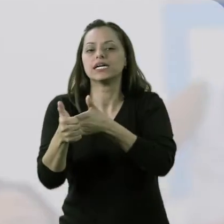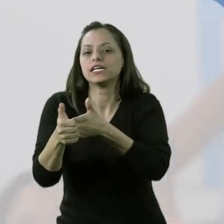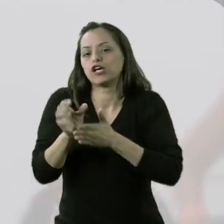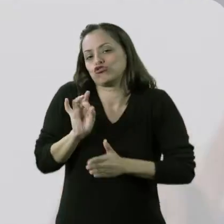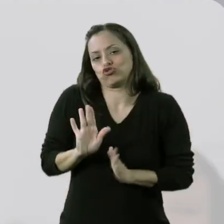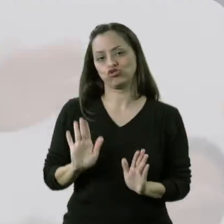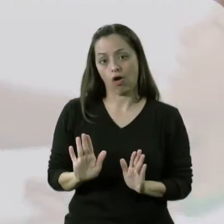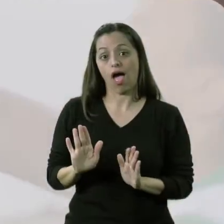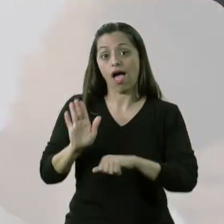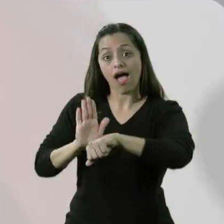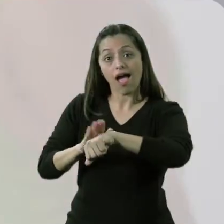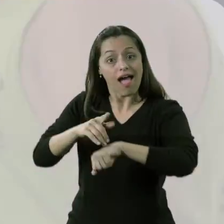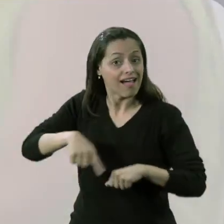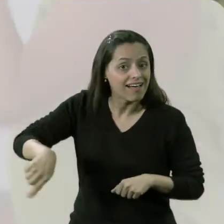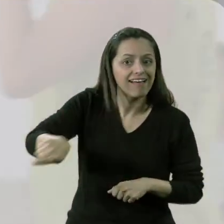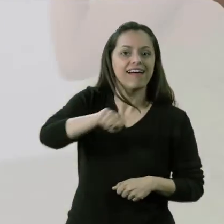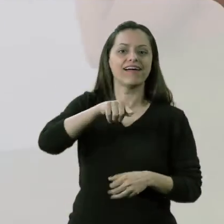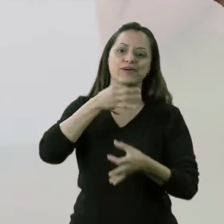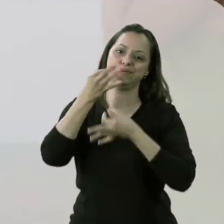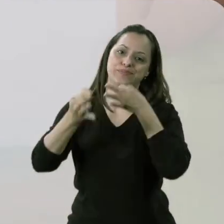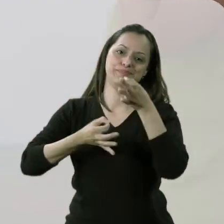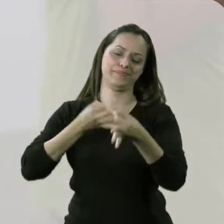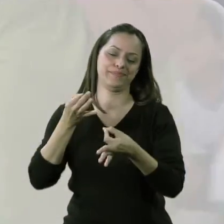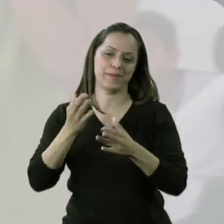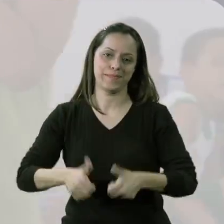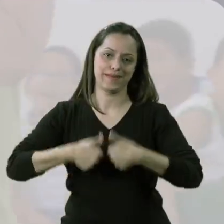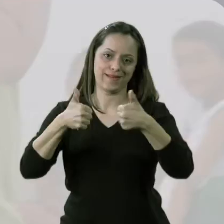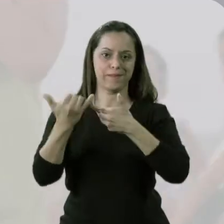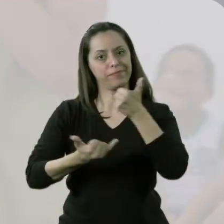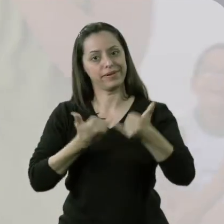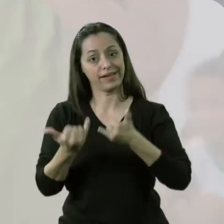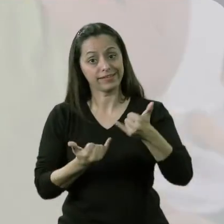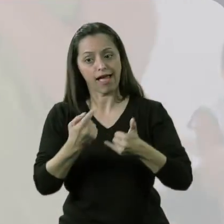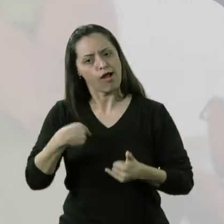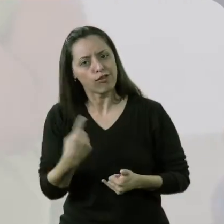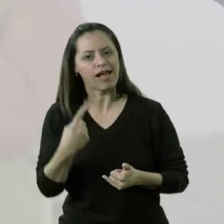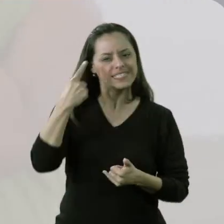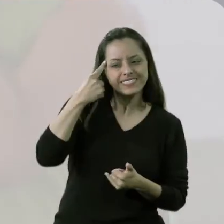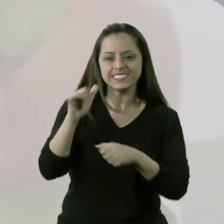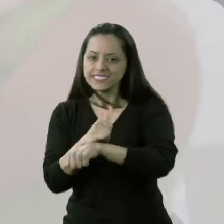Foram eles mesmos que nos deram as alternativas e a gente foi só aumentando.